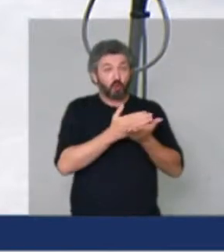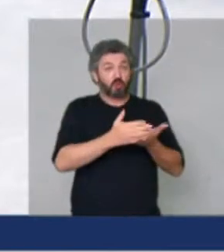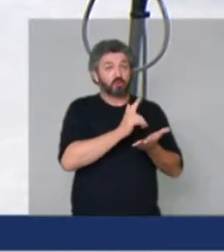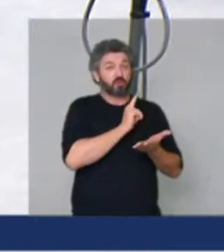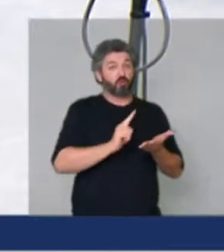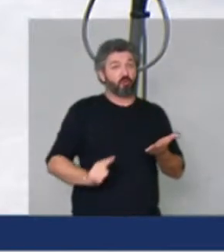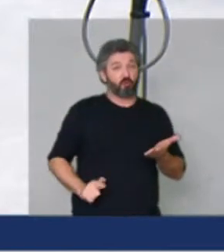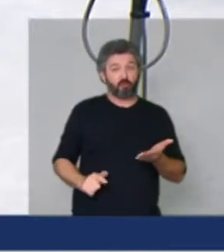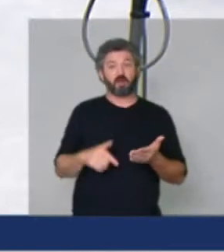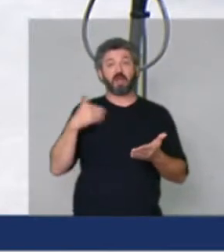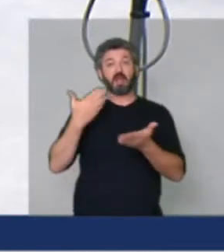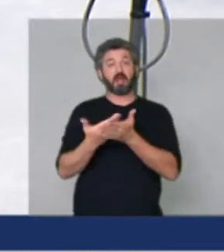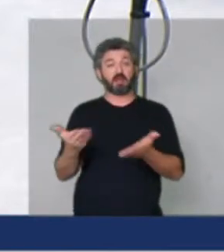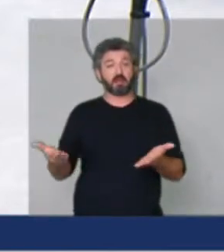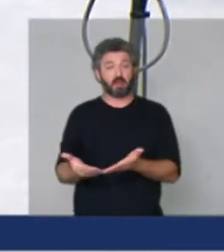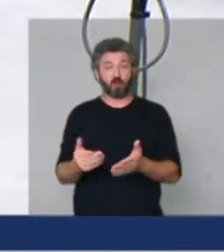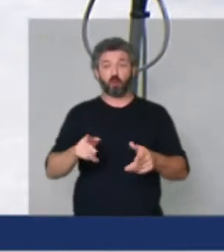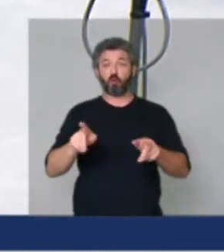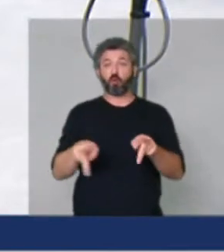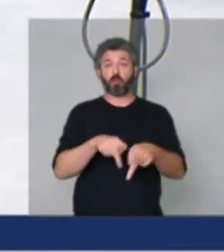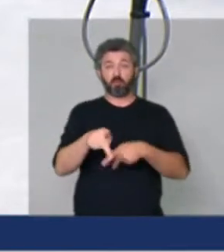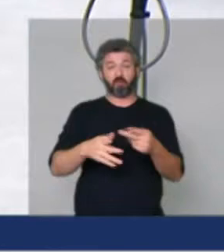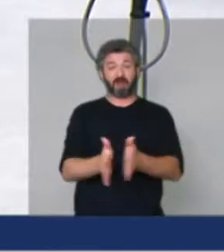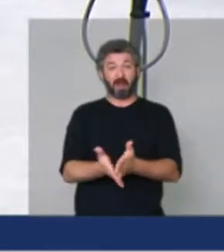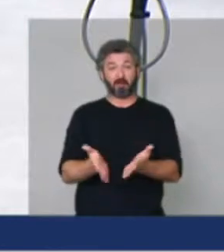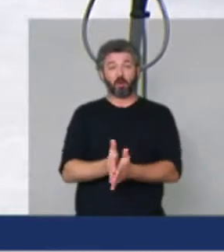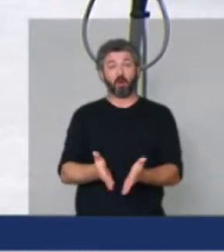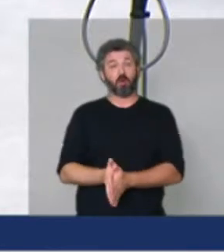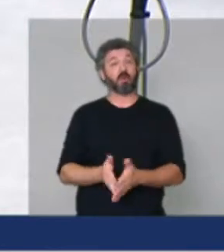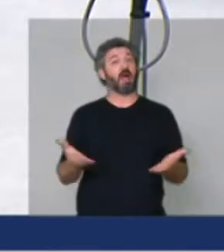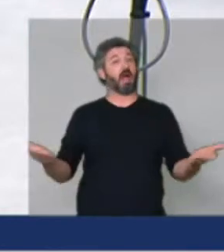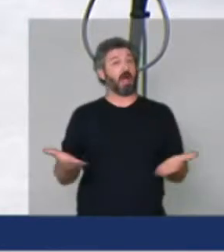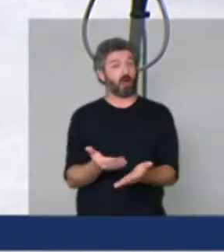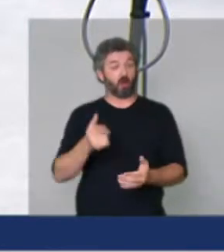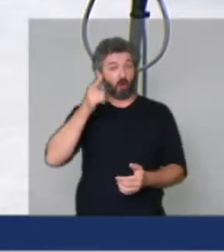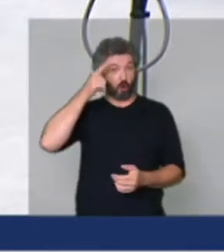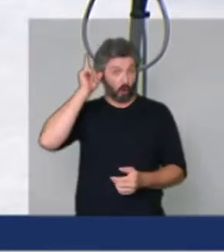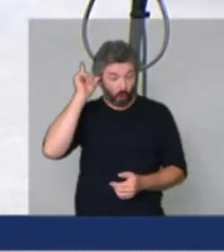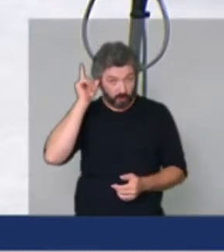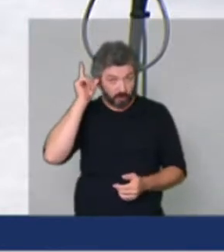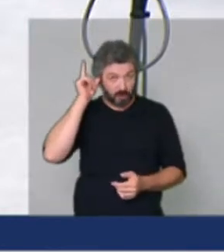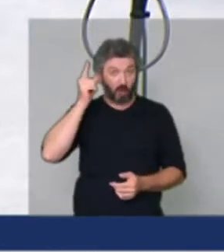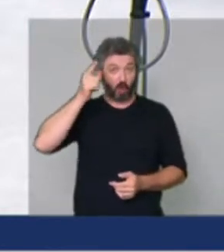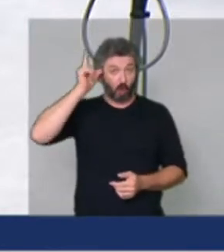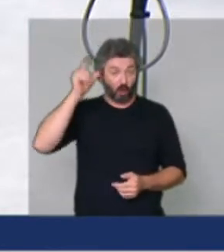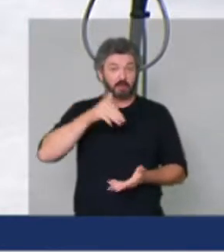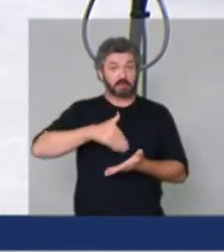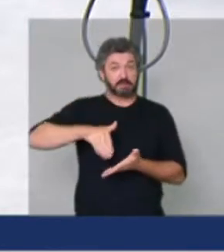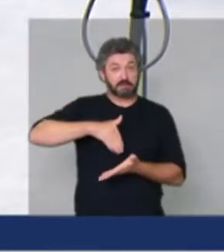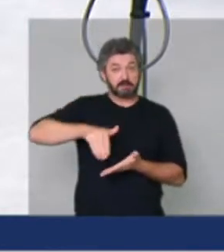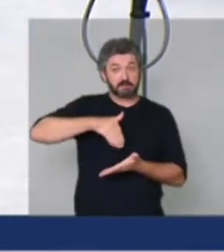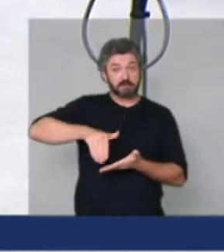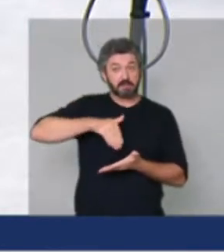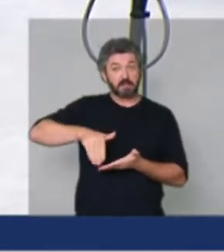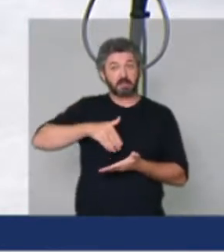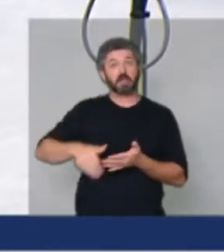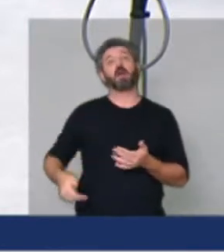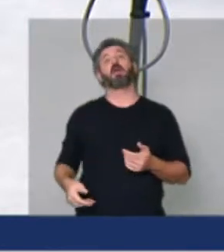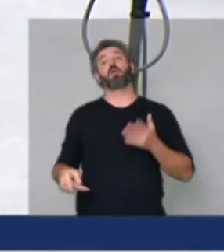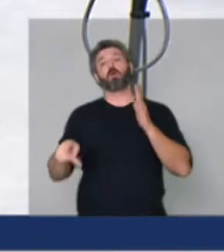E PARA ALÉM DISSO, ONTEM... ONTEM O SECRETÁRIO DA... DA RECEITA FEDERAL AINDA DISSE QUE A NOVA CPMF VAI VIR NÃO SÓ PARA TRIBUTAR DINHEIRO MAS